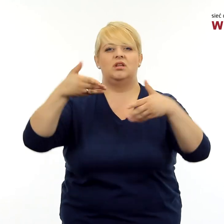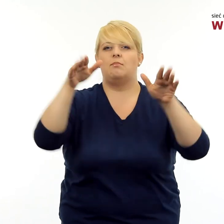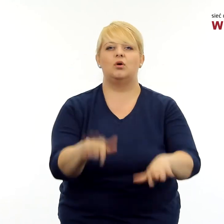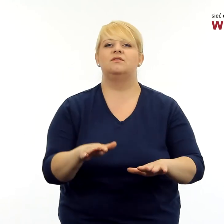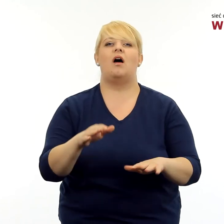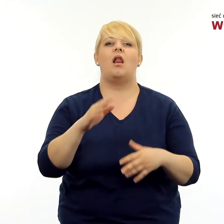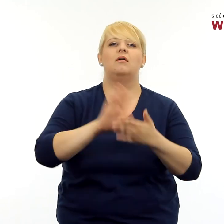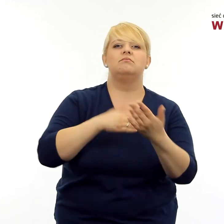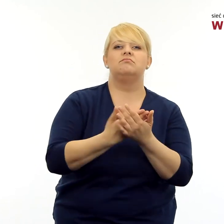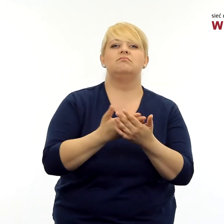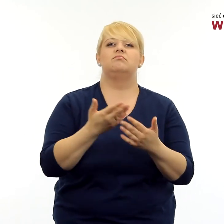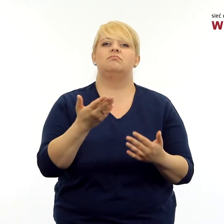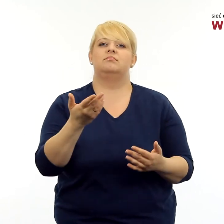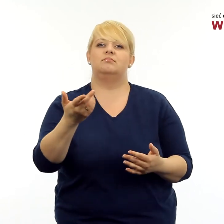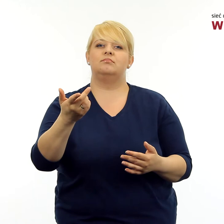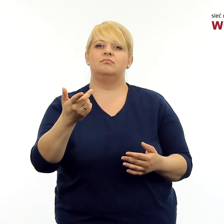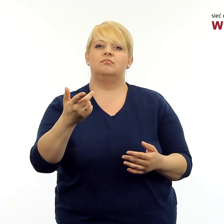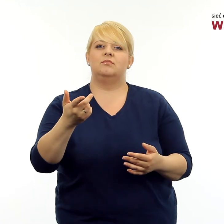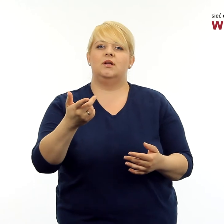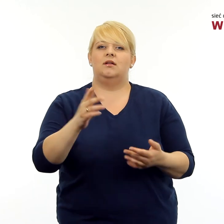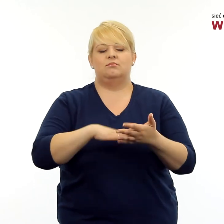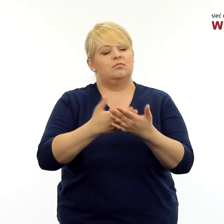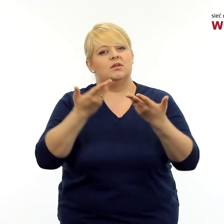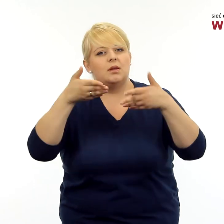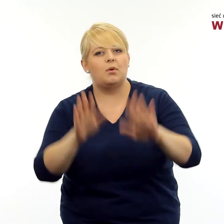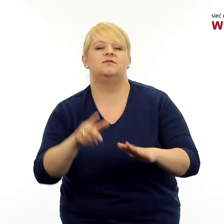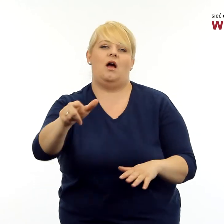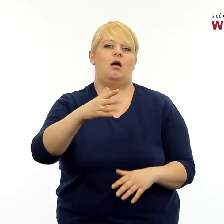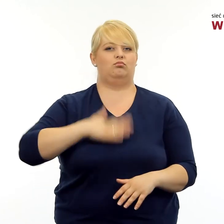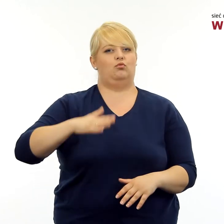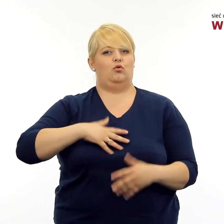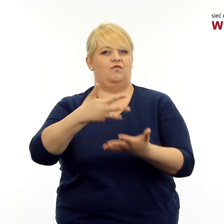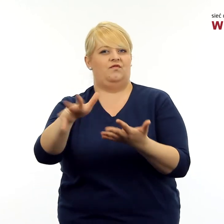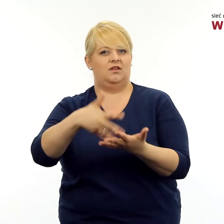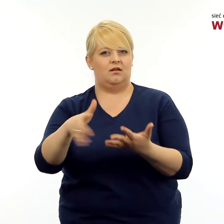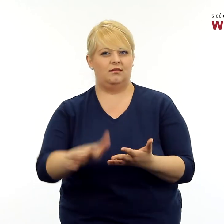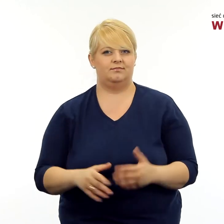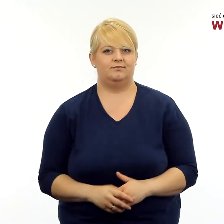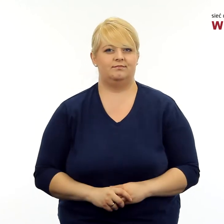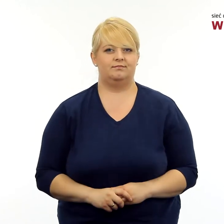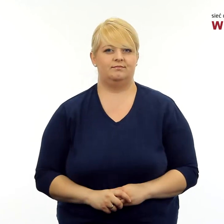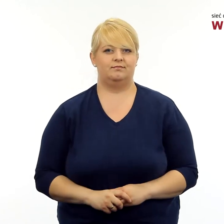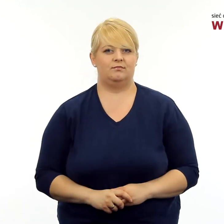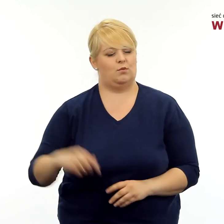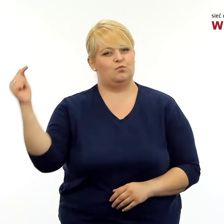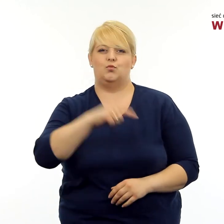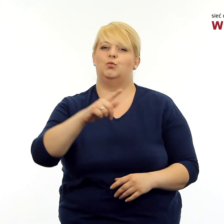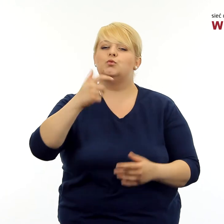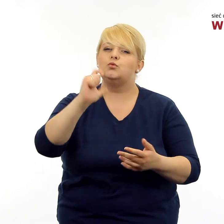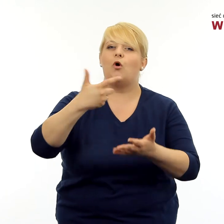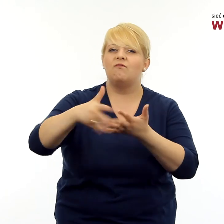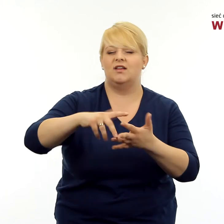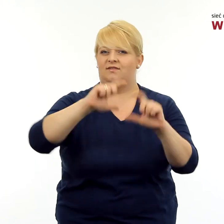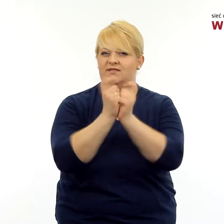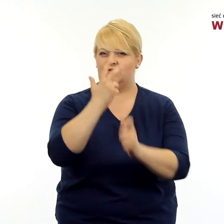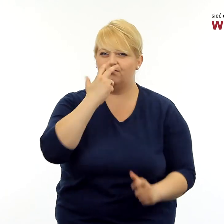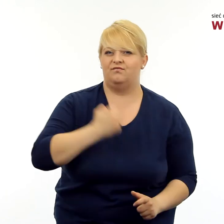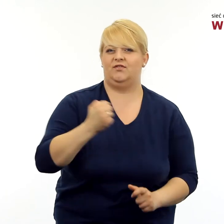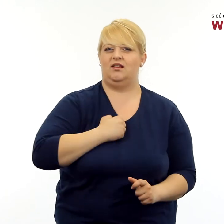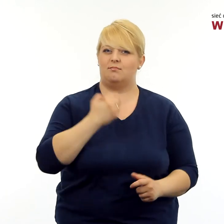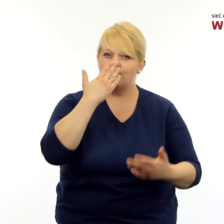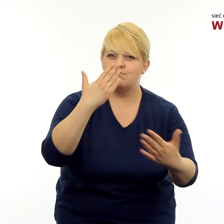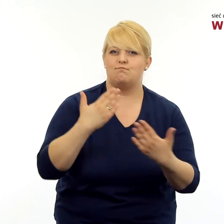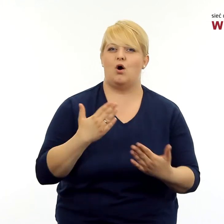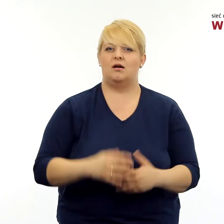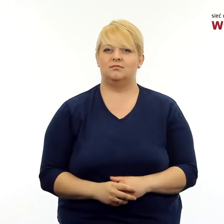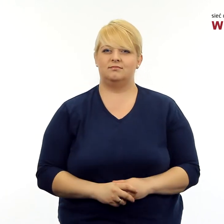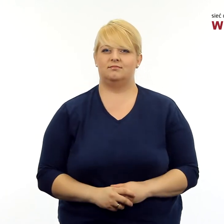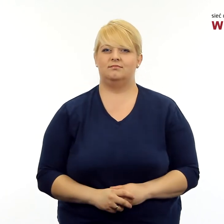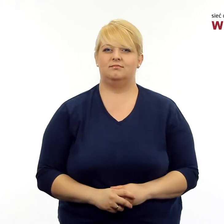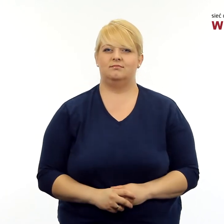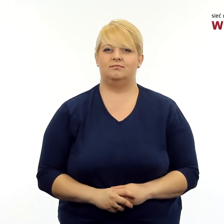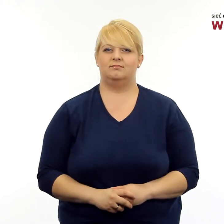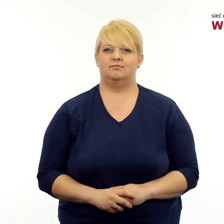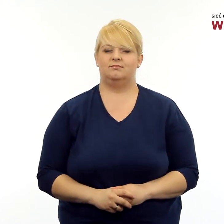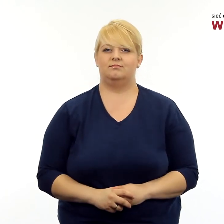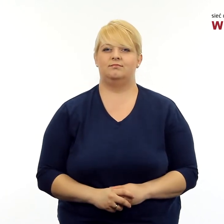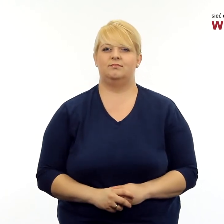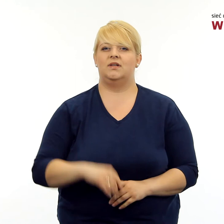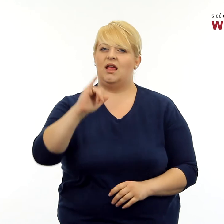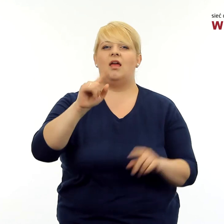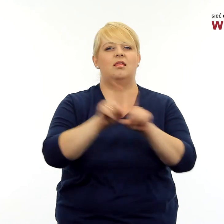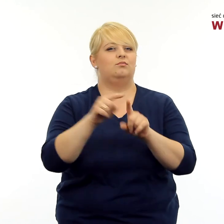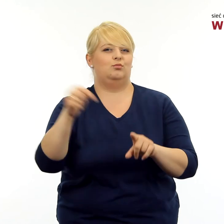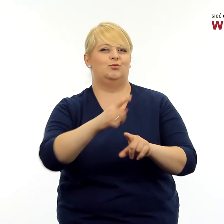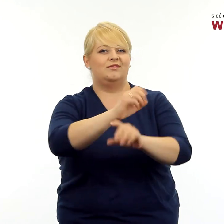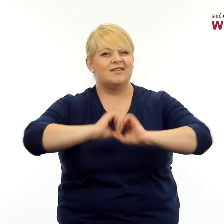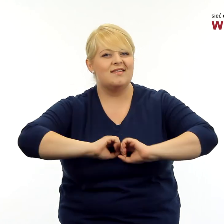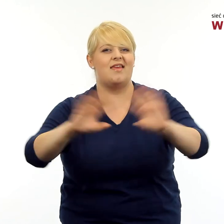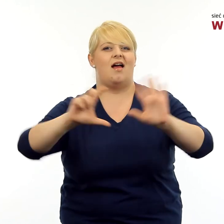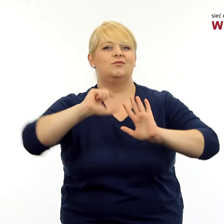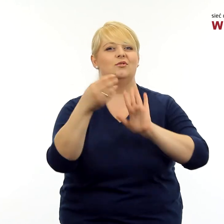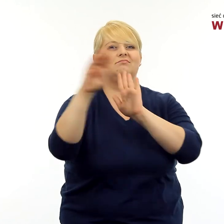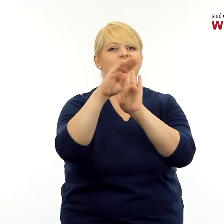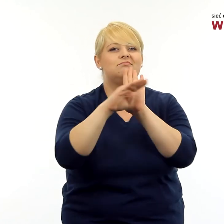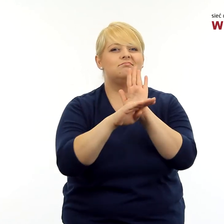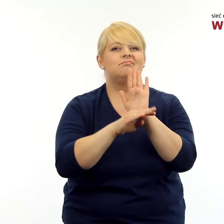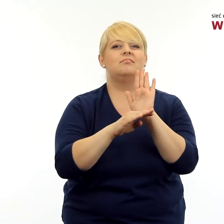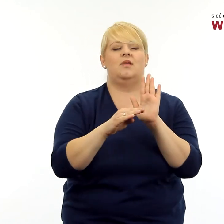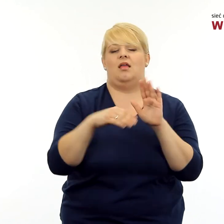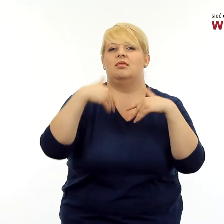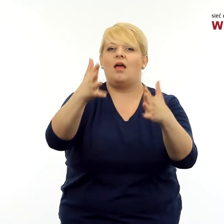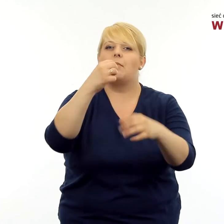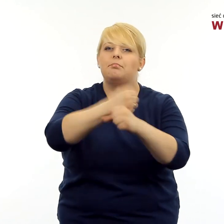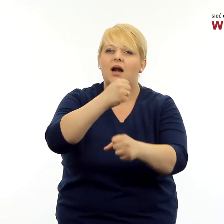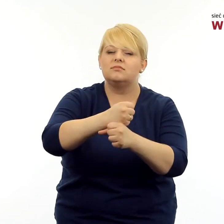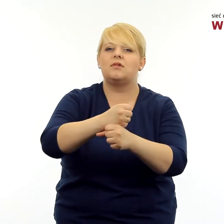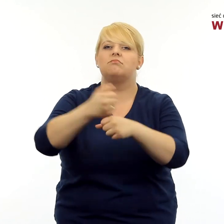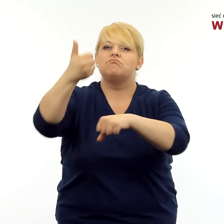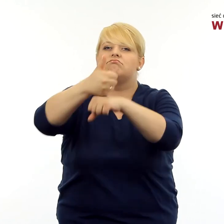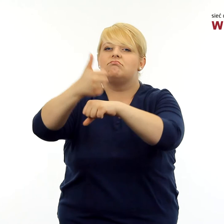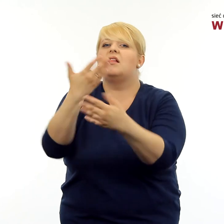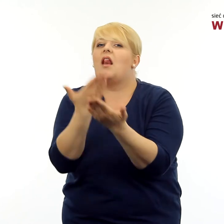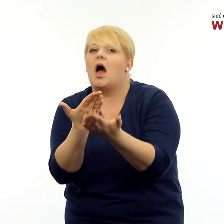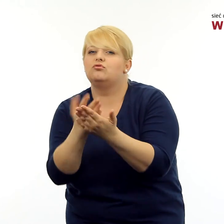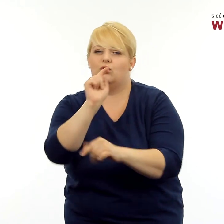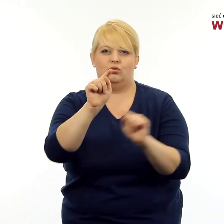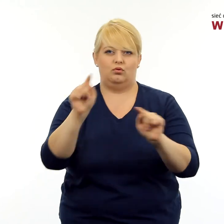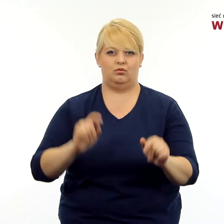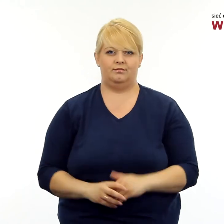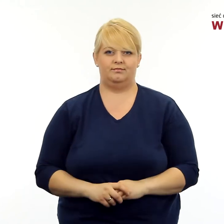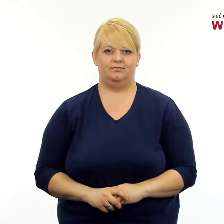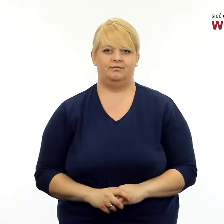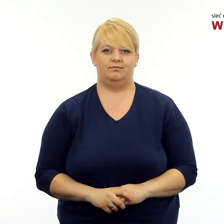dla braku przejrzystości finansowej instytucji publicznych i jasnych reguł przyznawania stanowisk.